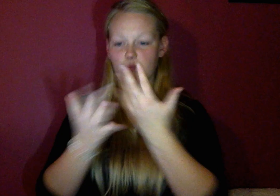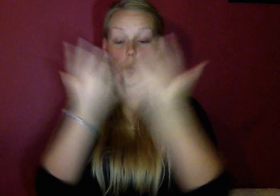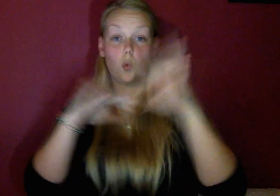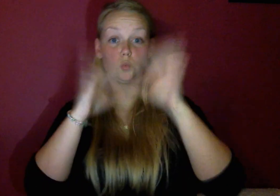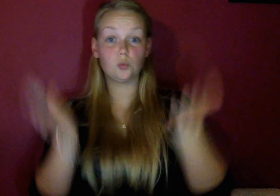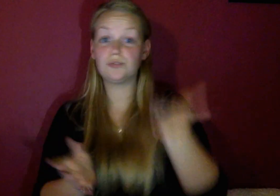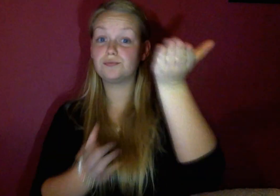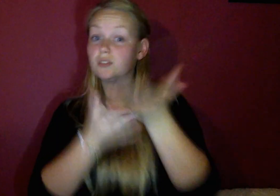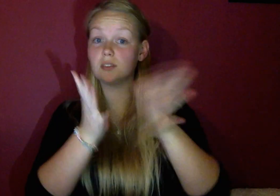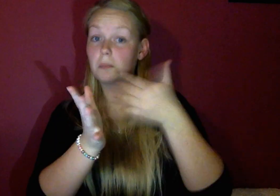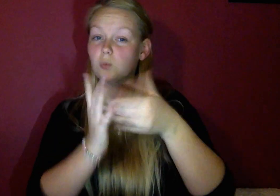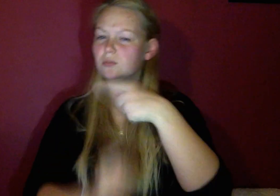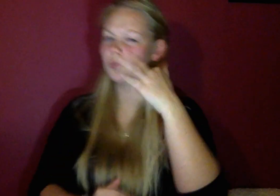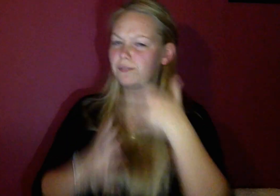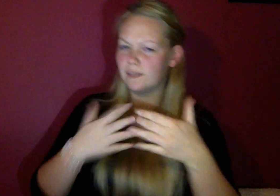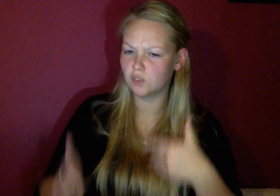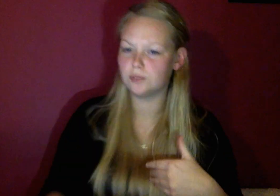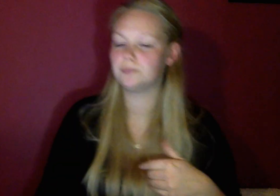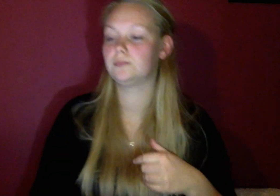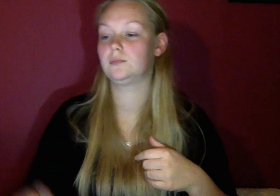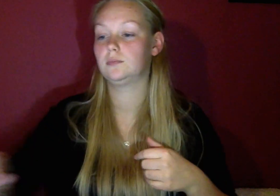Många sjukhus lyfter inte fram teckenspråket och det undrar jag varför?"